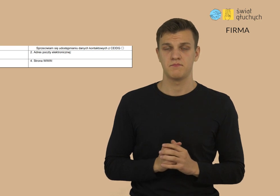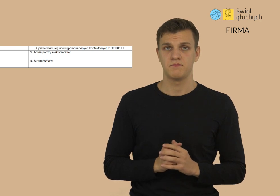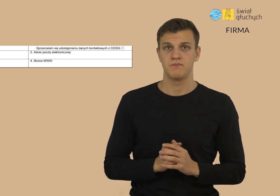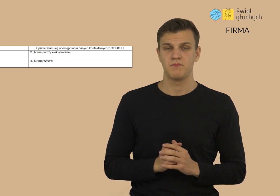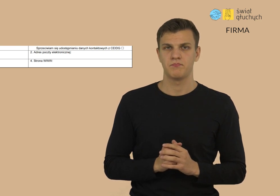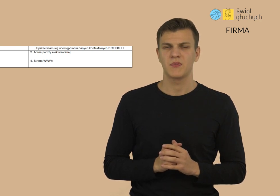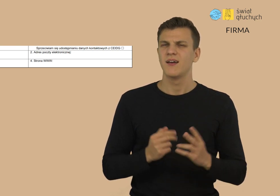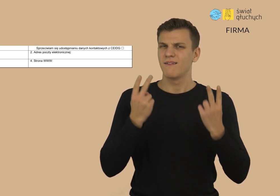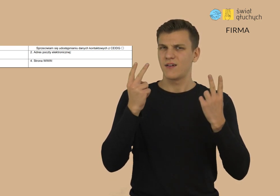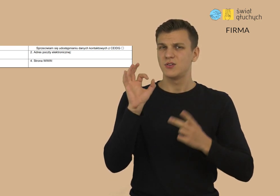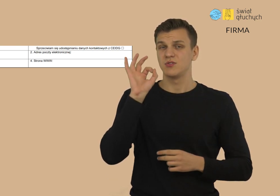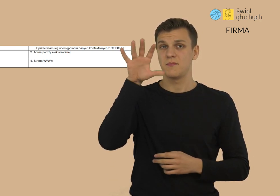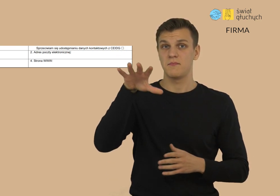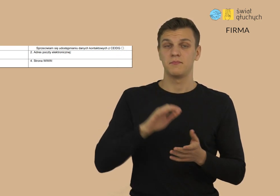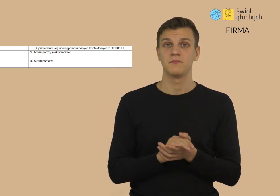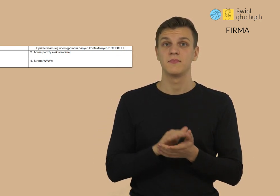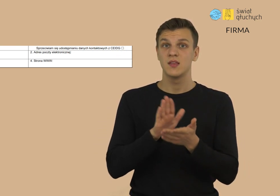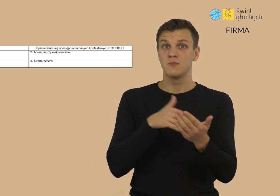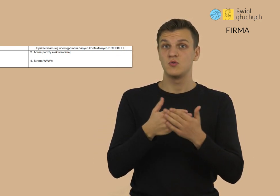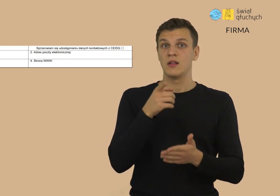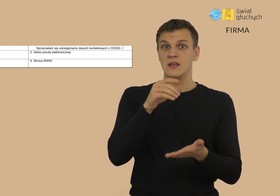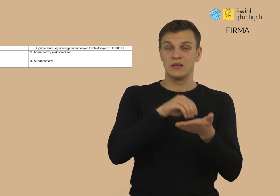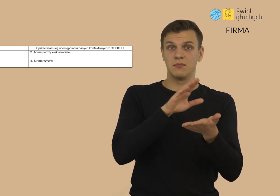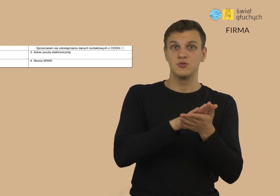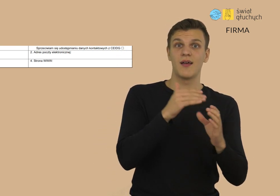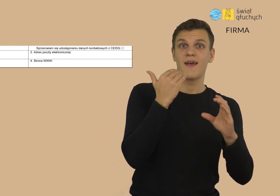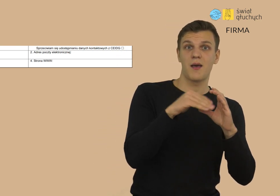Ważne – jeśli je wpisujesz, Twój adres mailowy